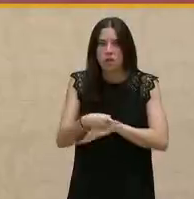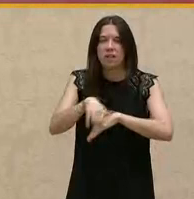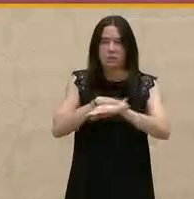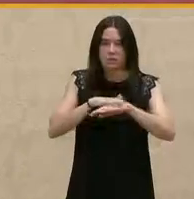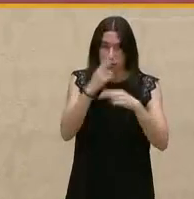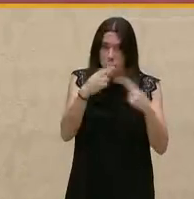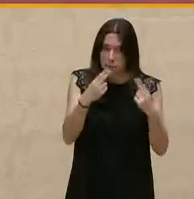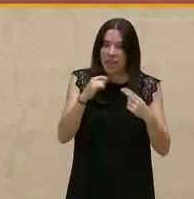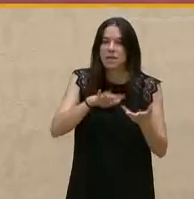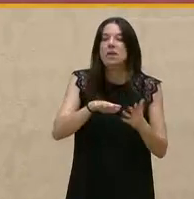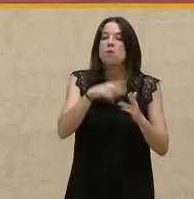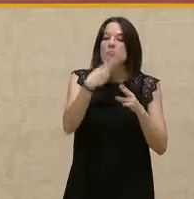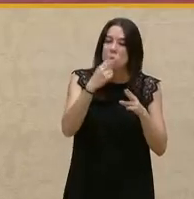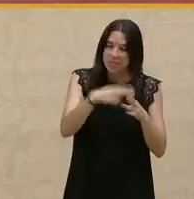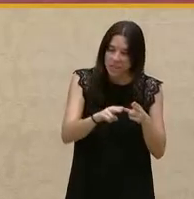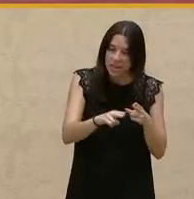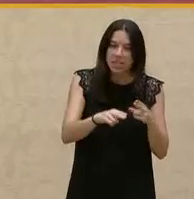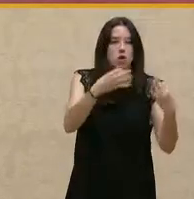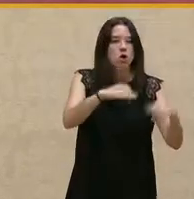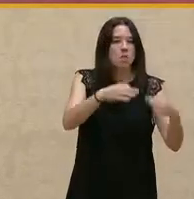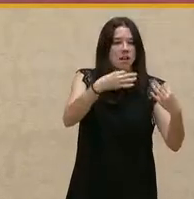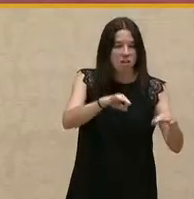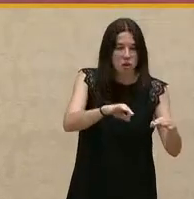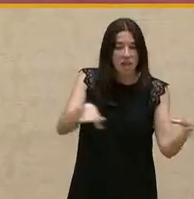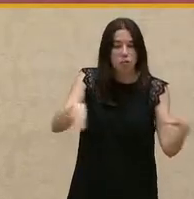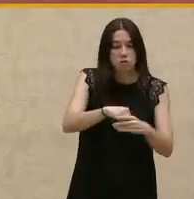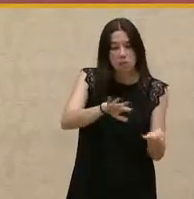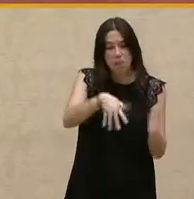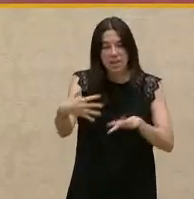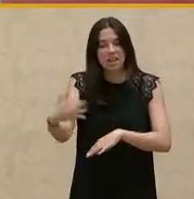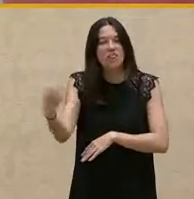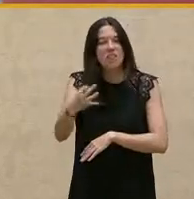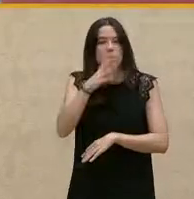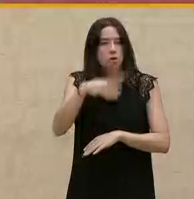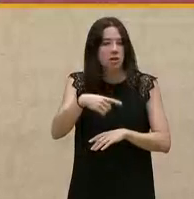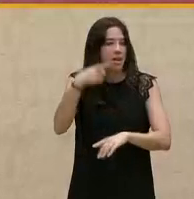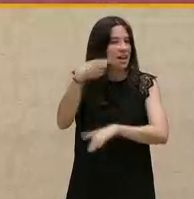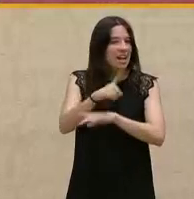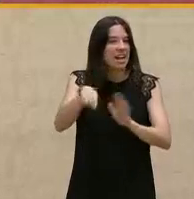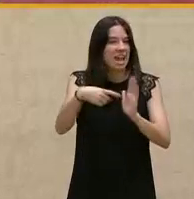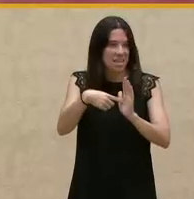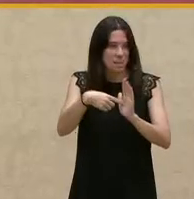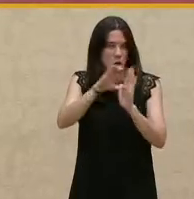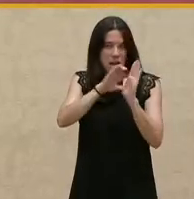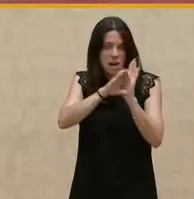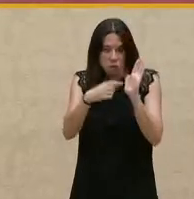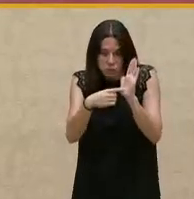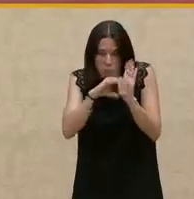aplicar políticas de normalización y de inclusión, sea, a la vez, obligación de la Administración